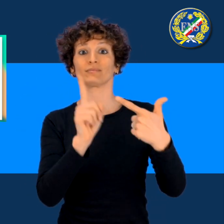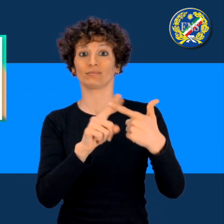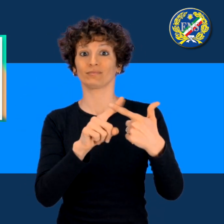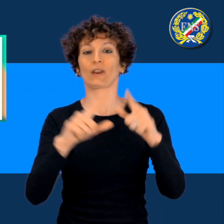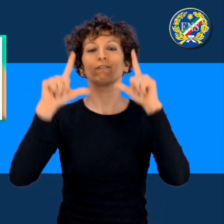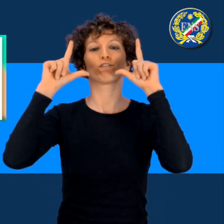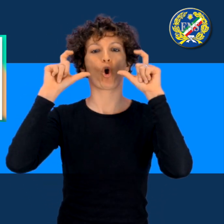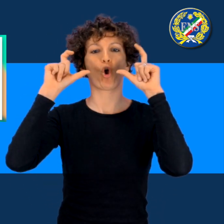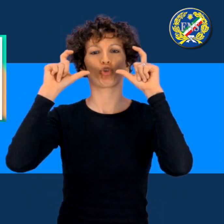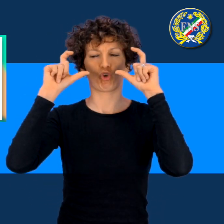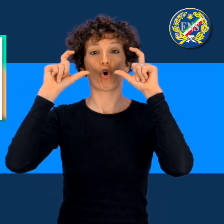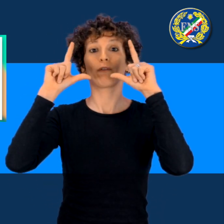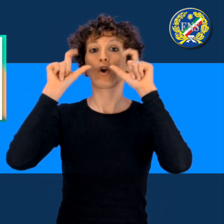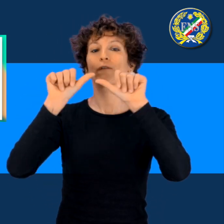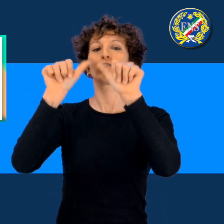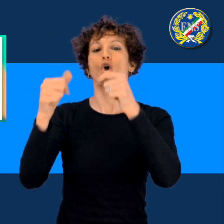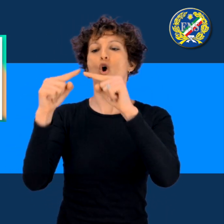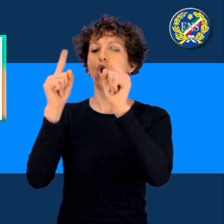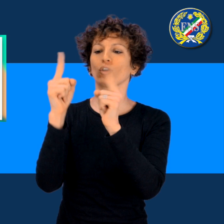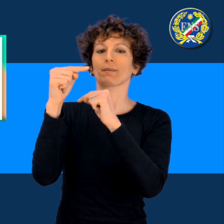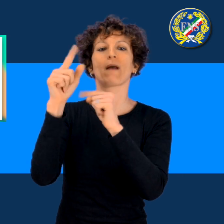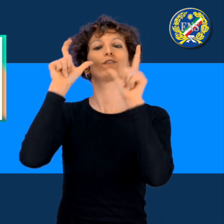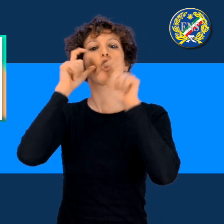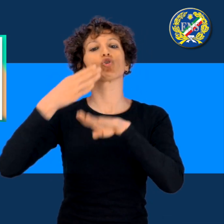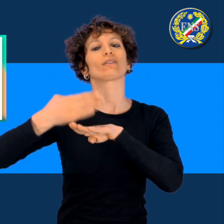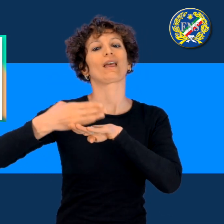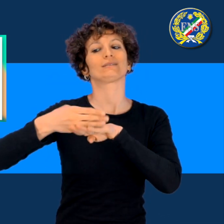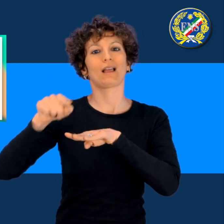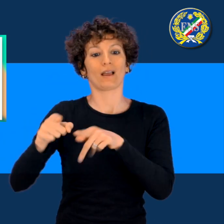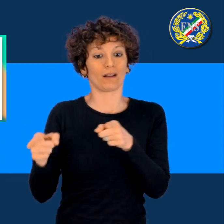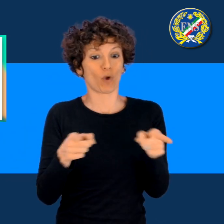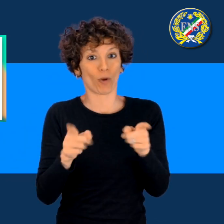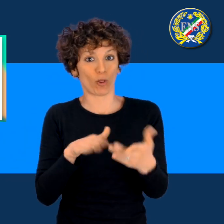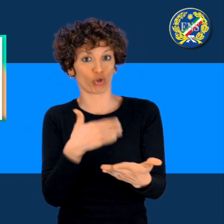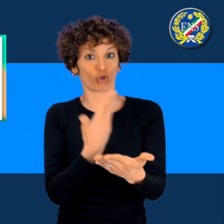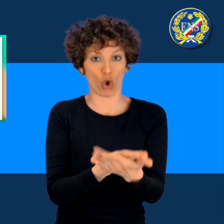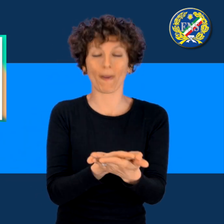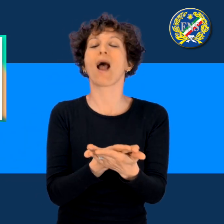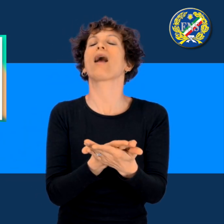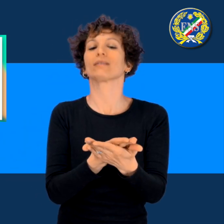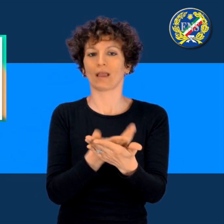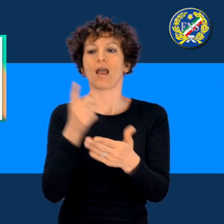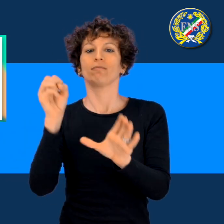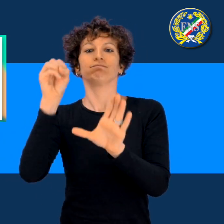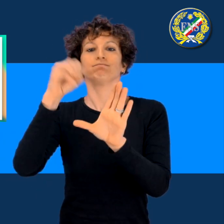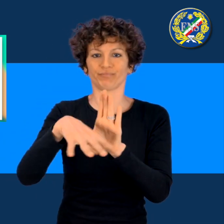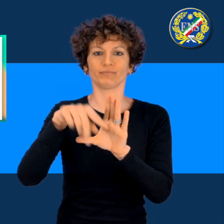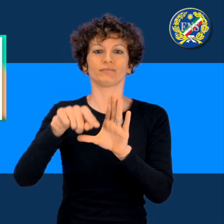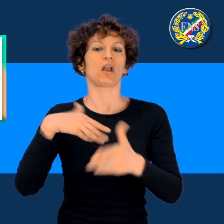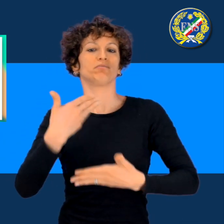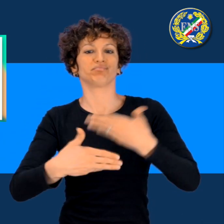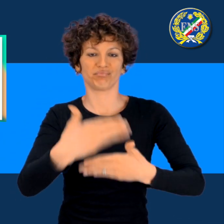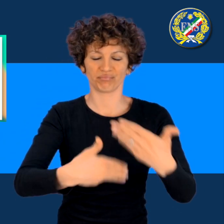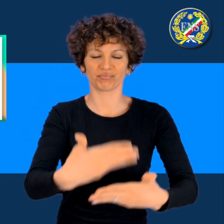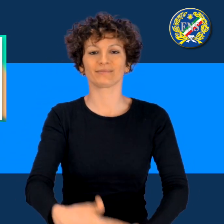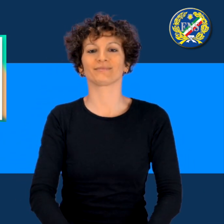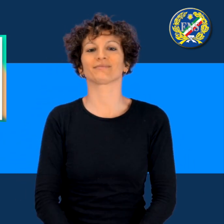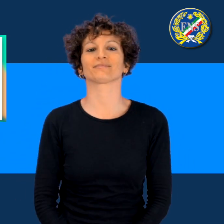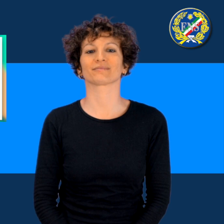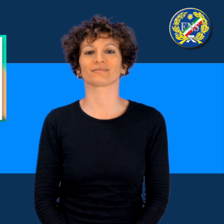una fotografia, formato fototessera, da caricare durante la procedura di richiesta.